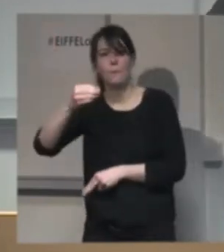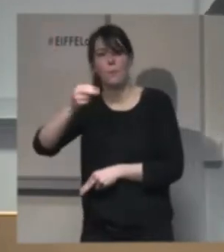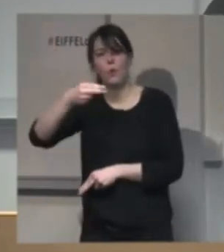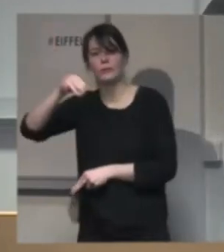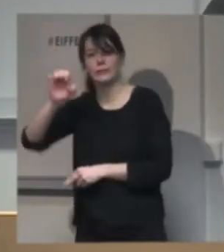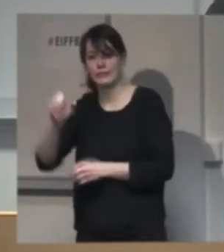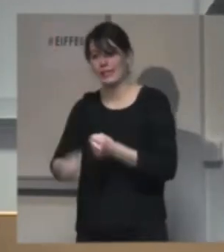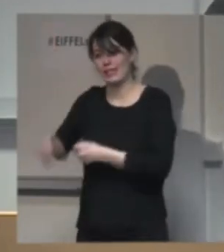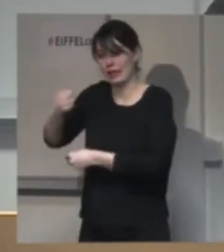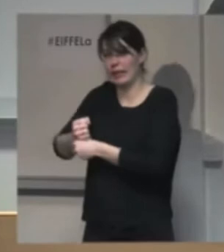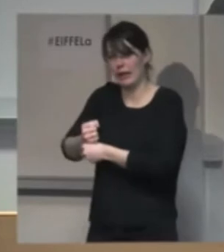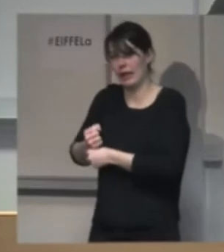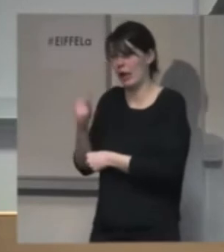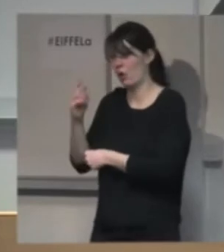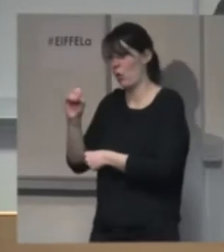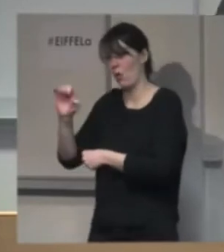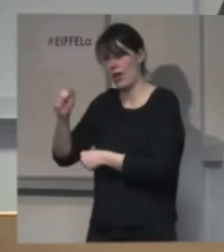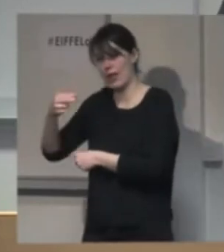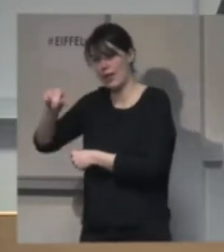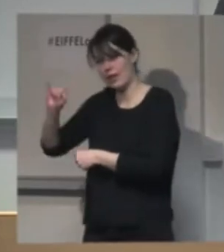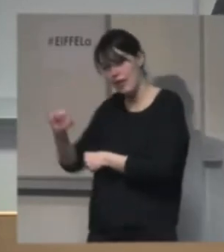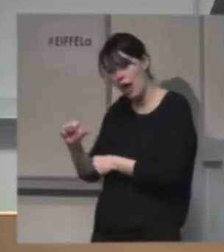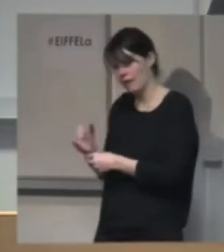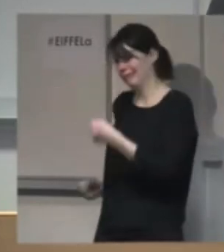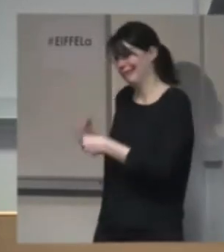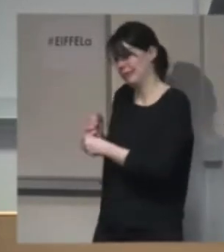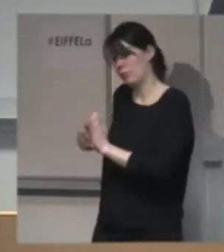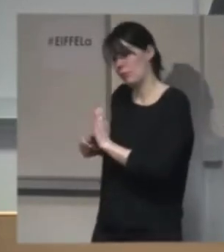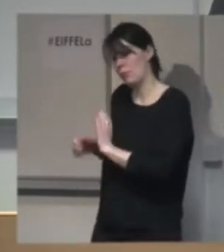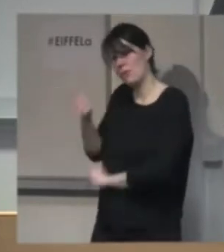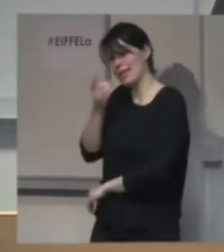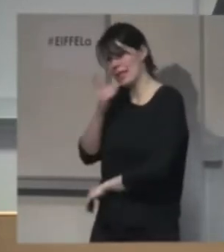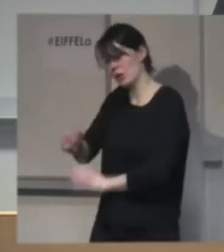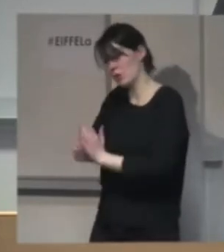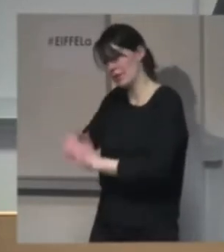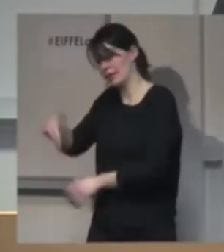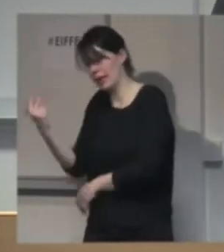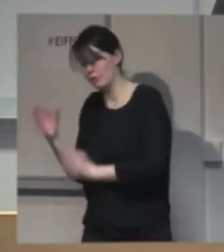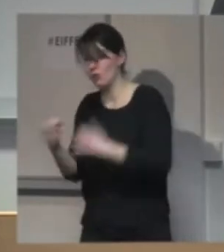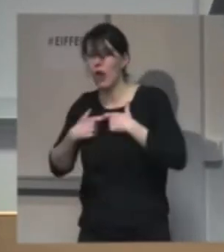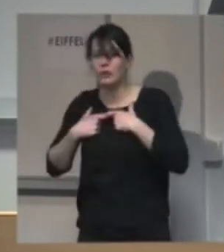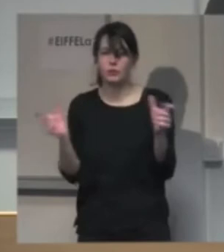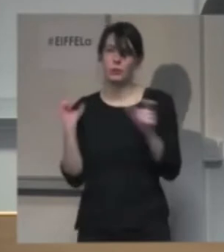mais je suis dans l'accessibilité depuis une dizaine d'années. Je suis spécialiste des normes internationales et françaises